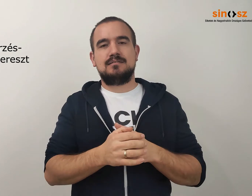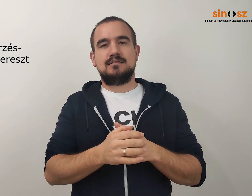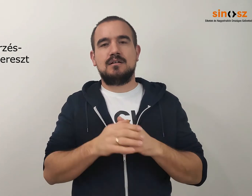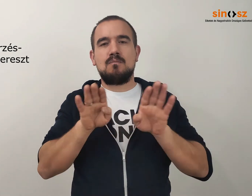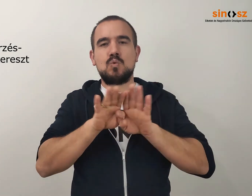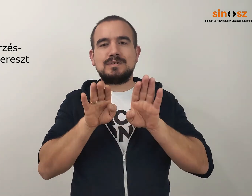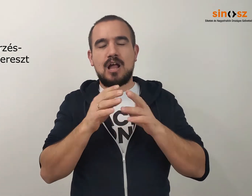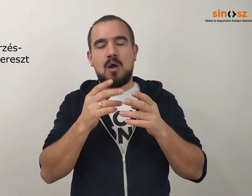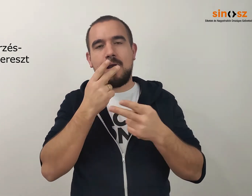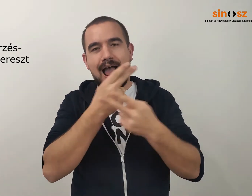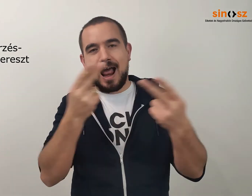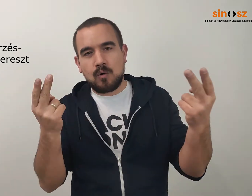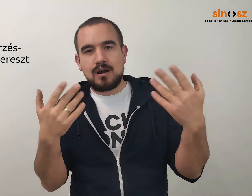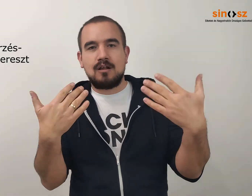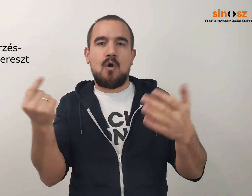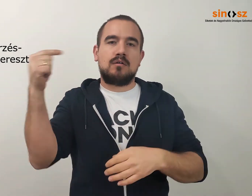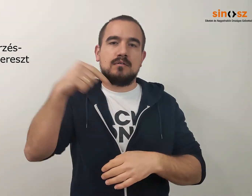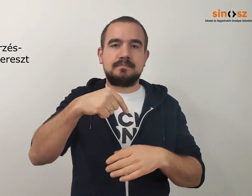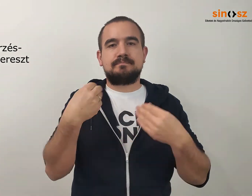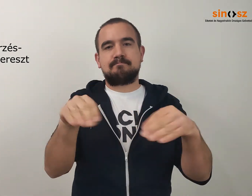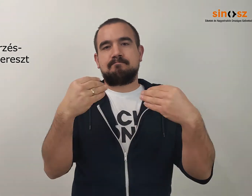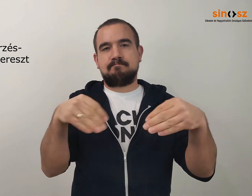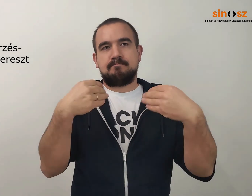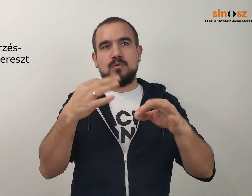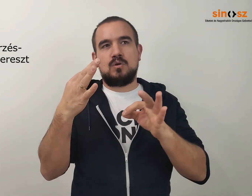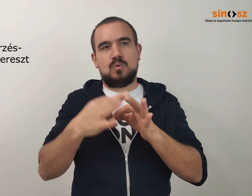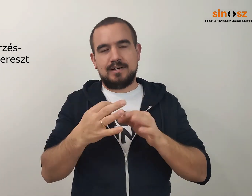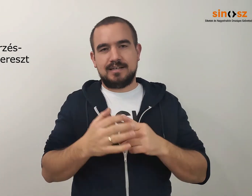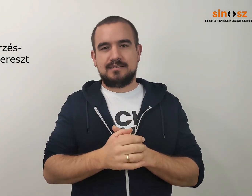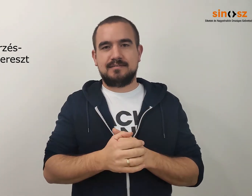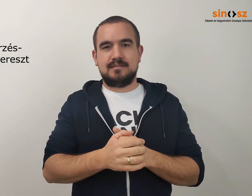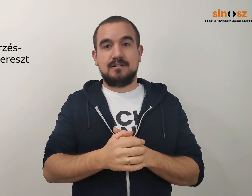Múzeumok látogatás vagy egyesületben előadás tart.